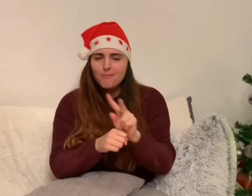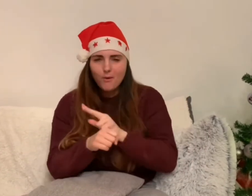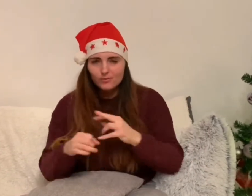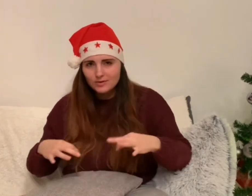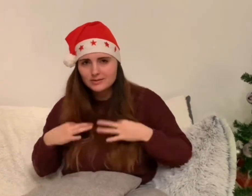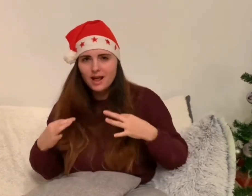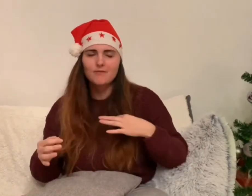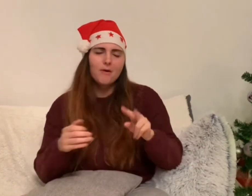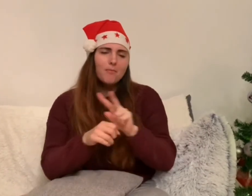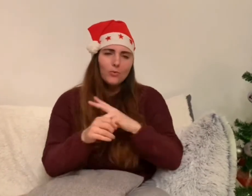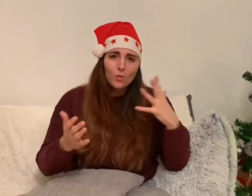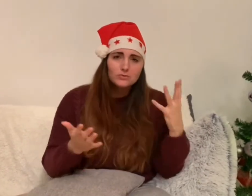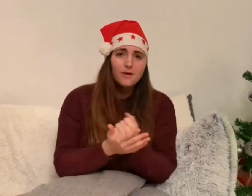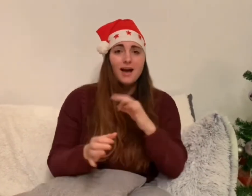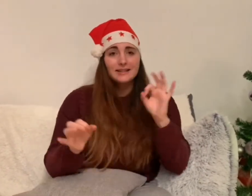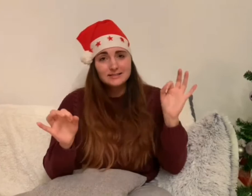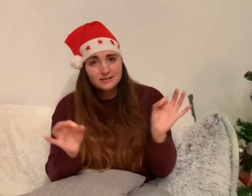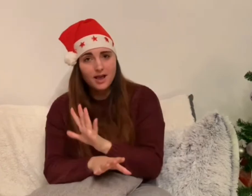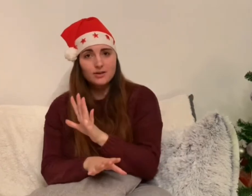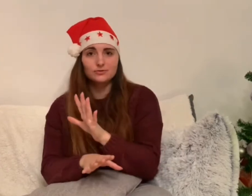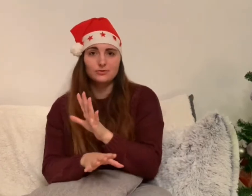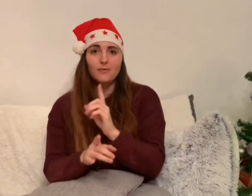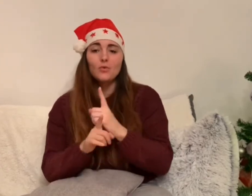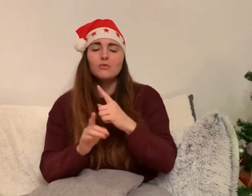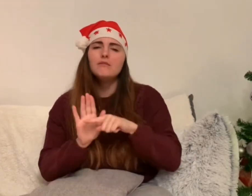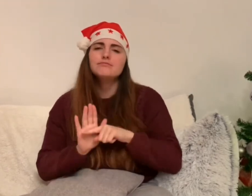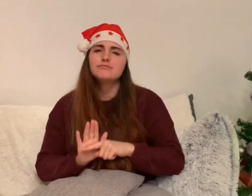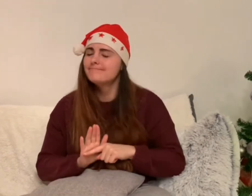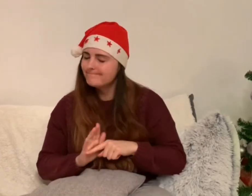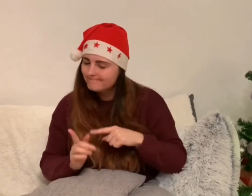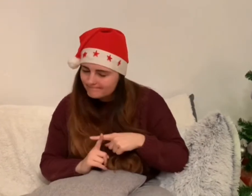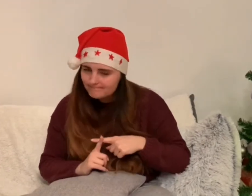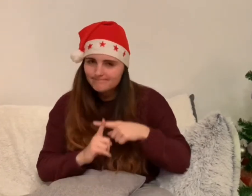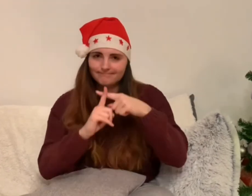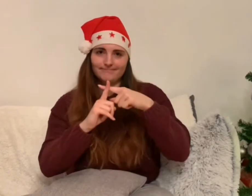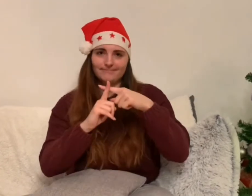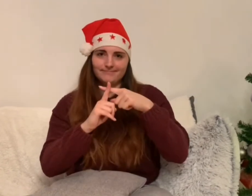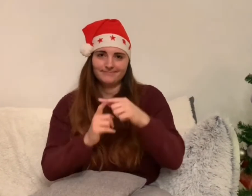Naj bo polno zdravja, polno uspeha in sreče. Naj vse, kar je negativno - spremeni v pozitivizem!